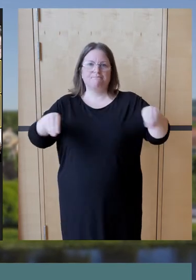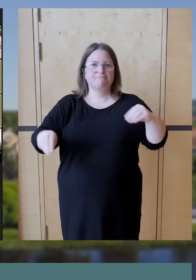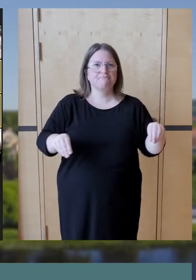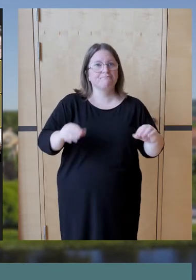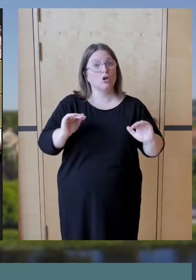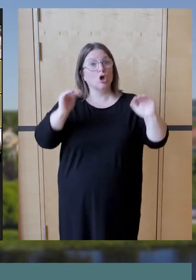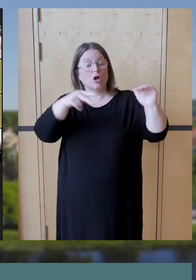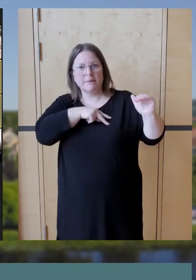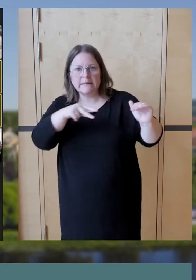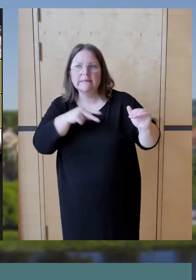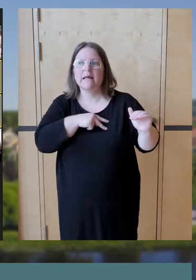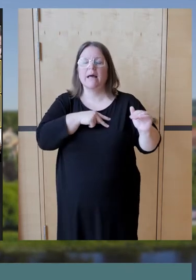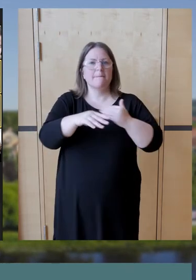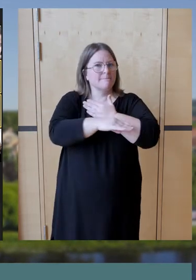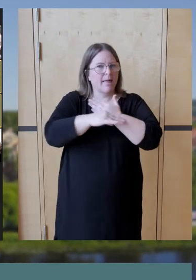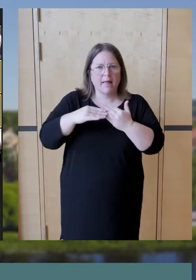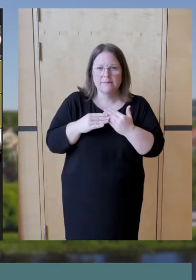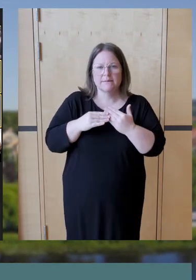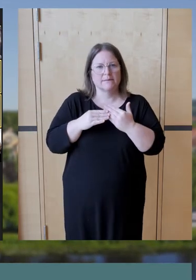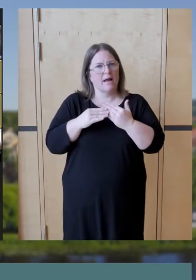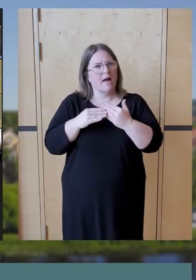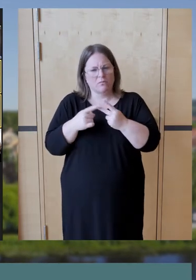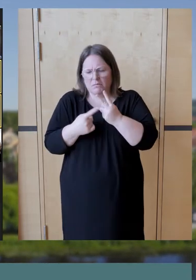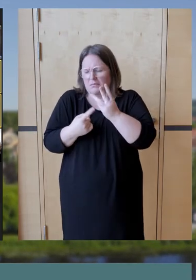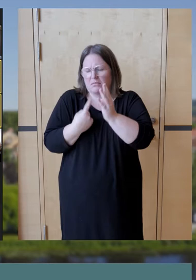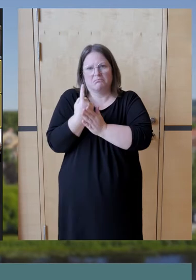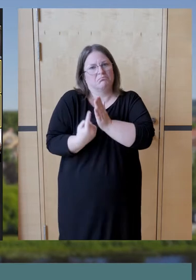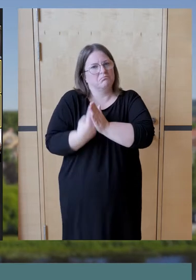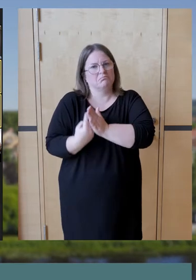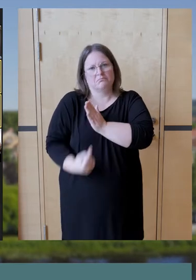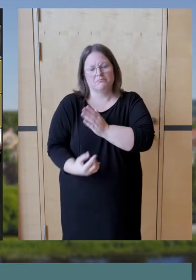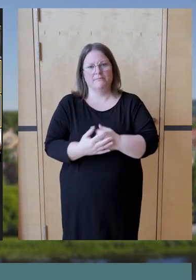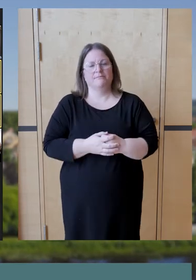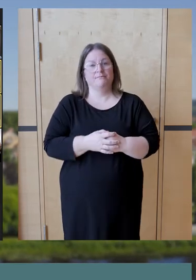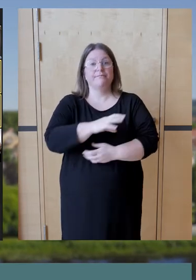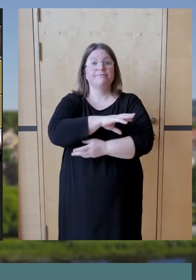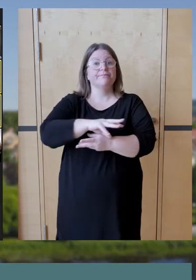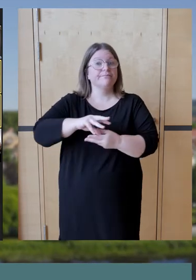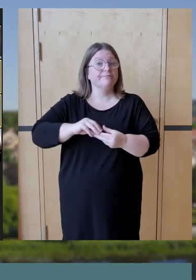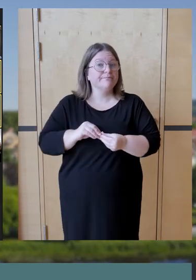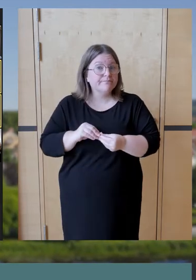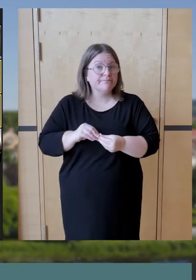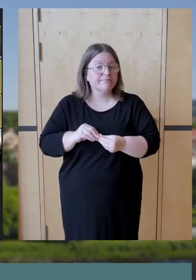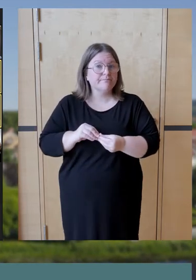Begränsningar personer med mera med mera Sammantaget skulle skulle det innebära att 109